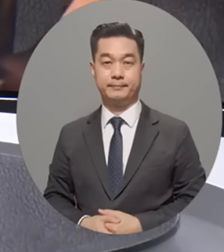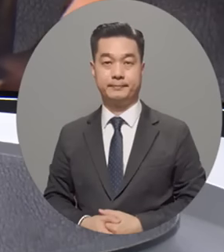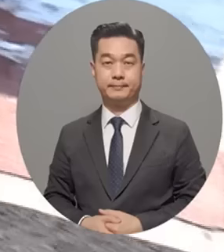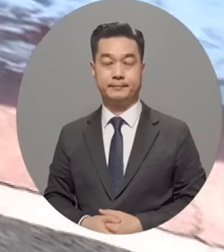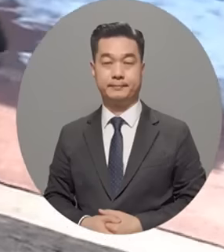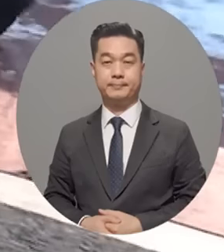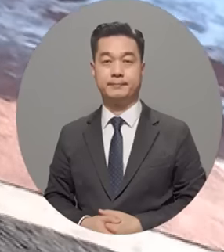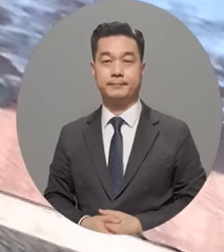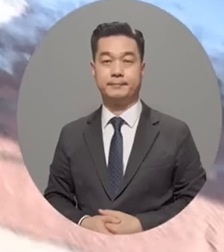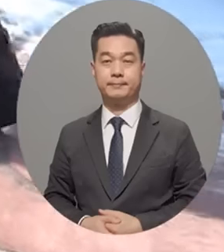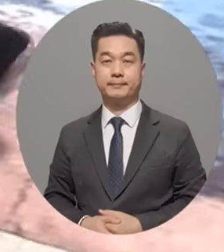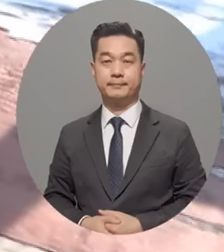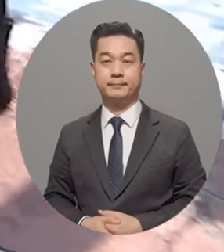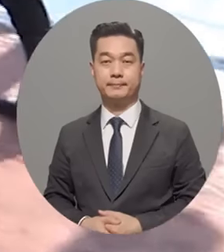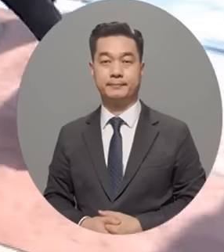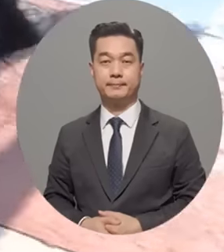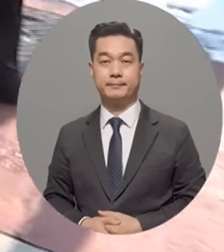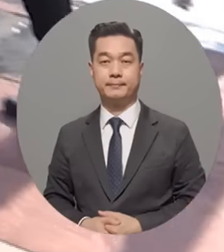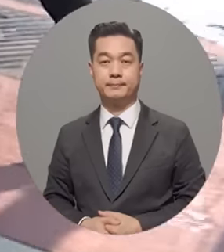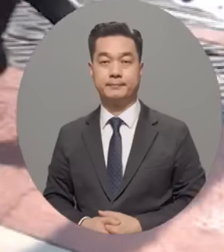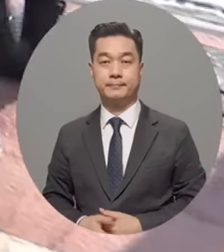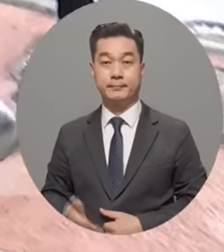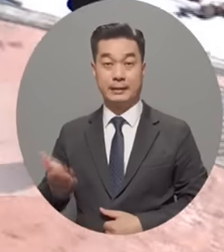손구민 기자의 보도 보시겠습니다.